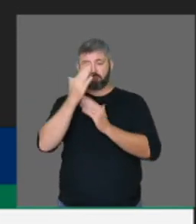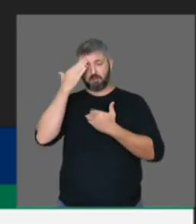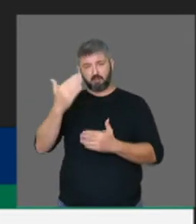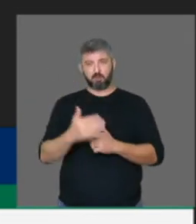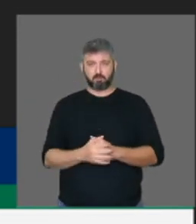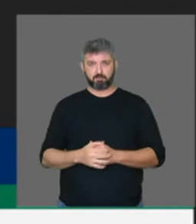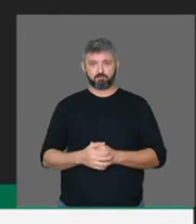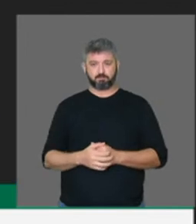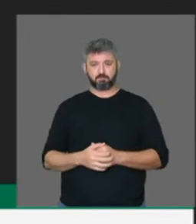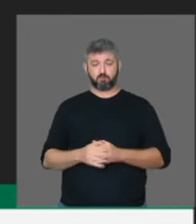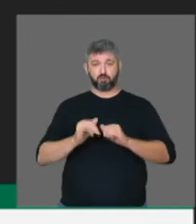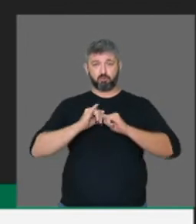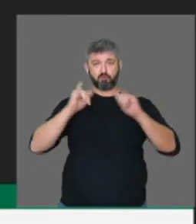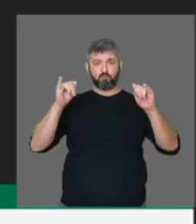PRESIDENTE. QUE SEJA DIVULGADO NOS MEIOS DE COMUNICAÇÃO